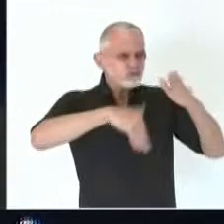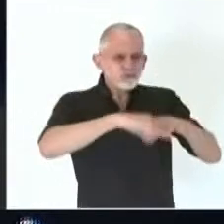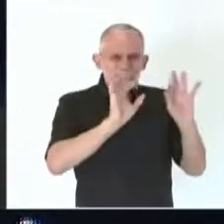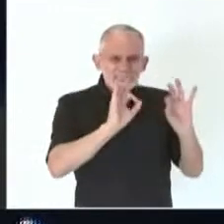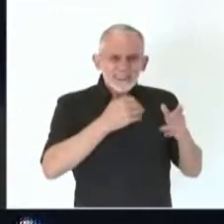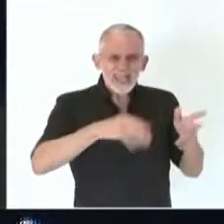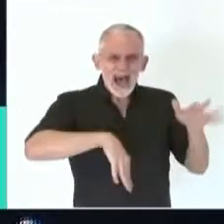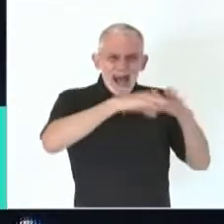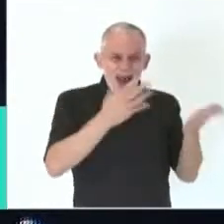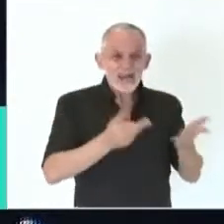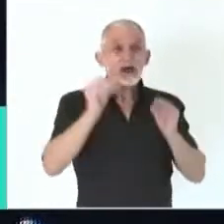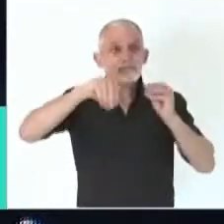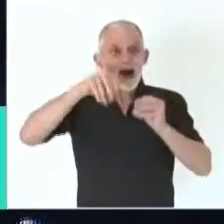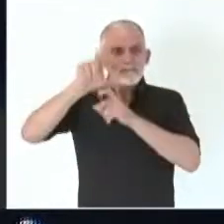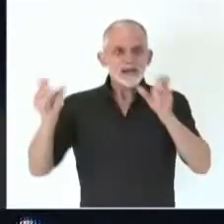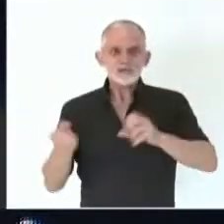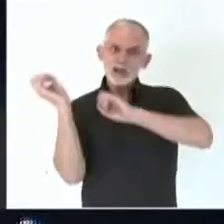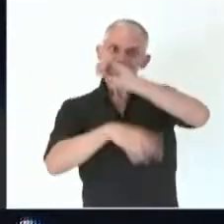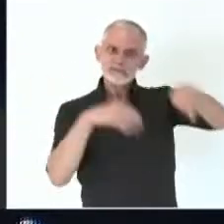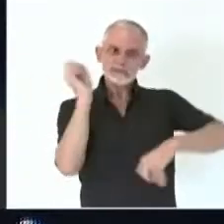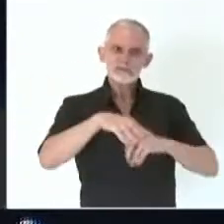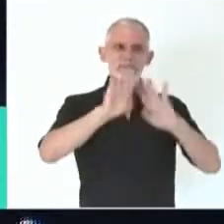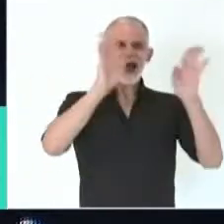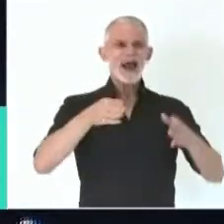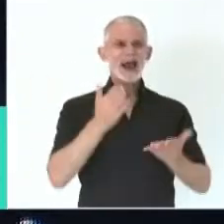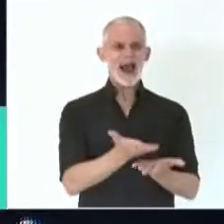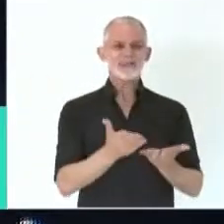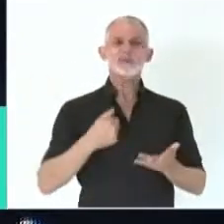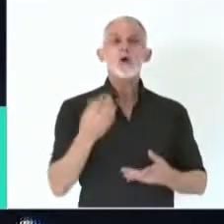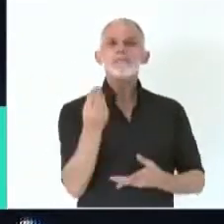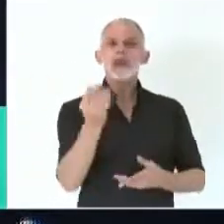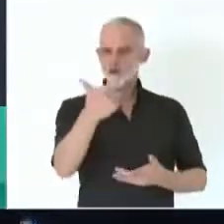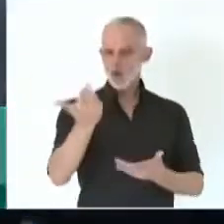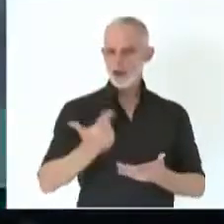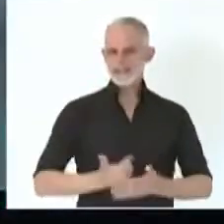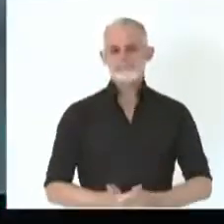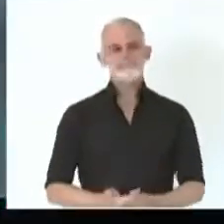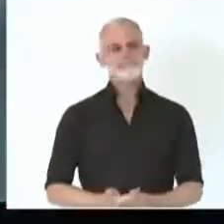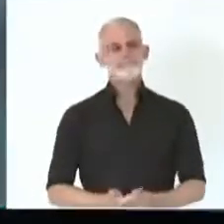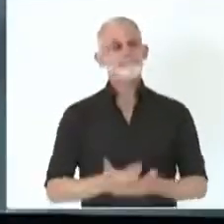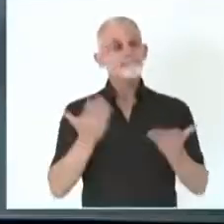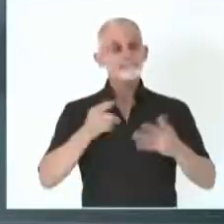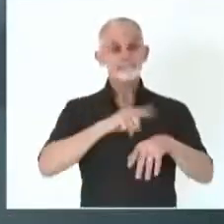HAREMOS UNA CáÁRCEL, PORQUE ESTáÁN LLENAS LAS CáÁRCELES, Y TODAVíÍA HAY MáÁS